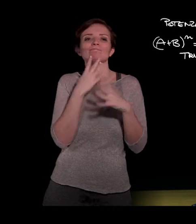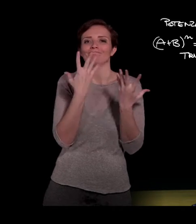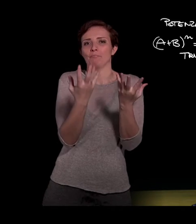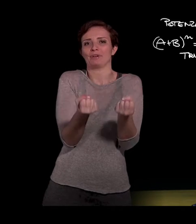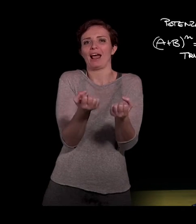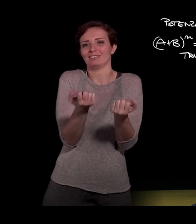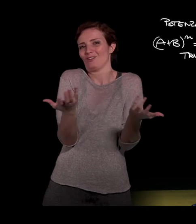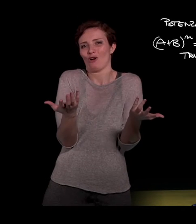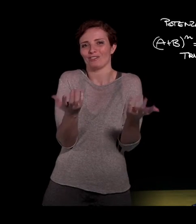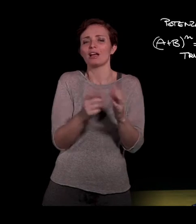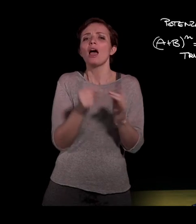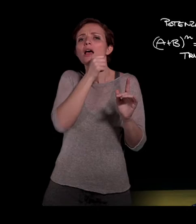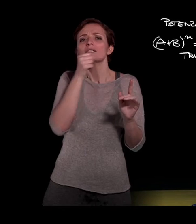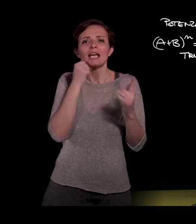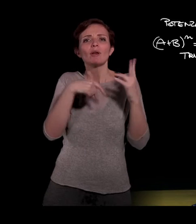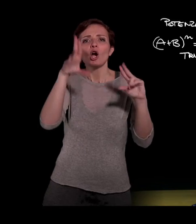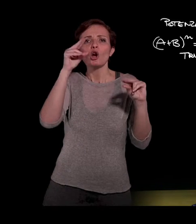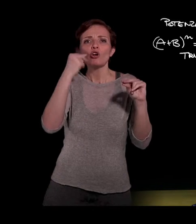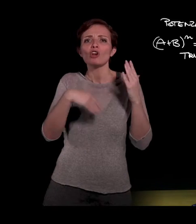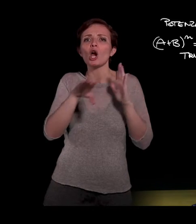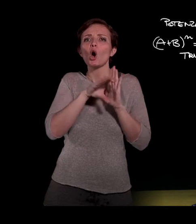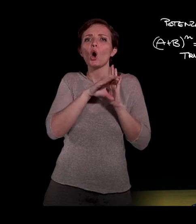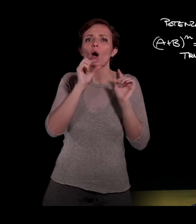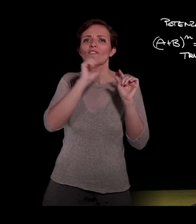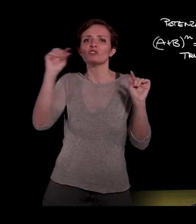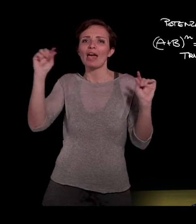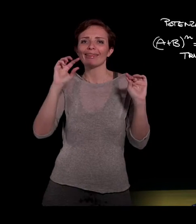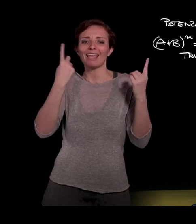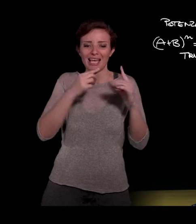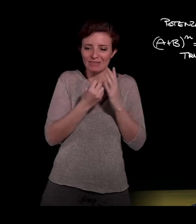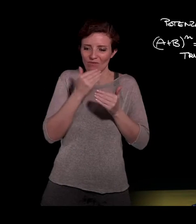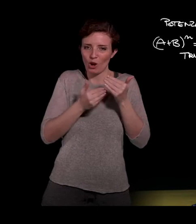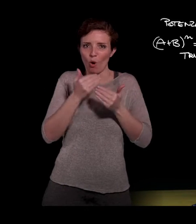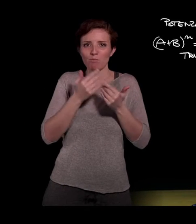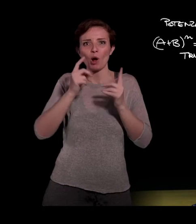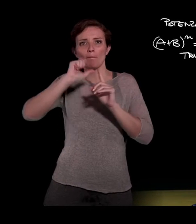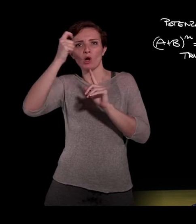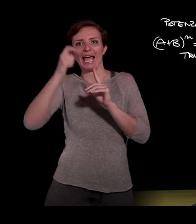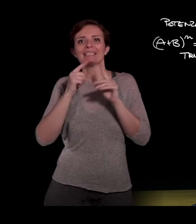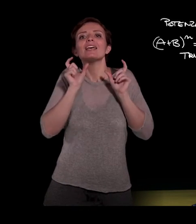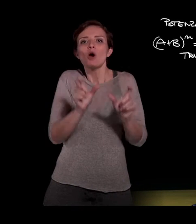che serve per conoscere i coefficienti dello sviluppo delle potenze dei binomi. Andiamolo a rappresentare.